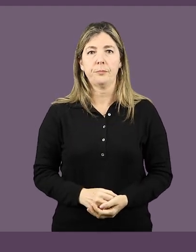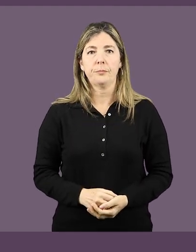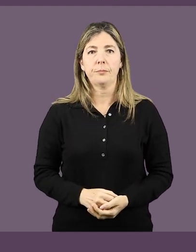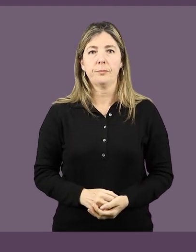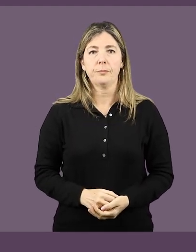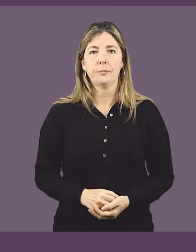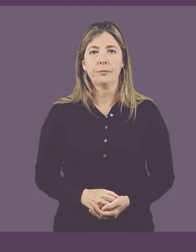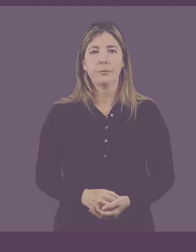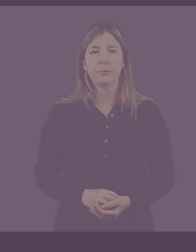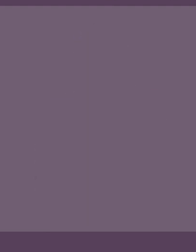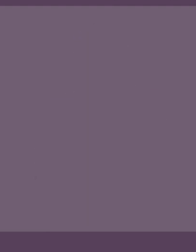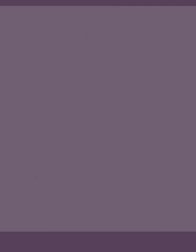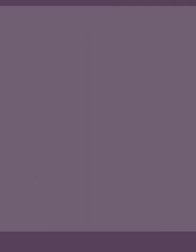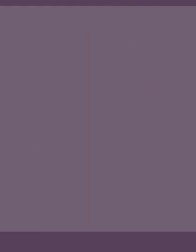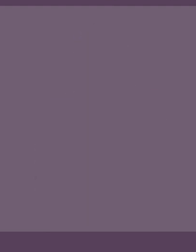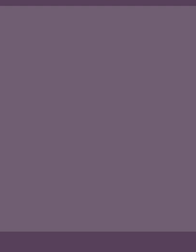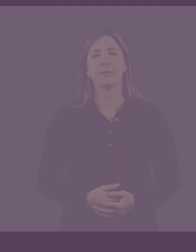o mediadores sordos que nos pueden atender.